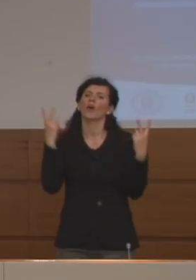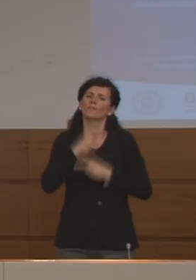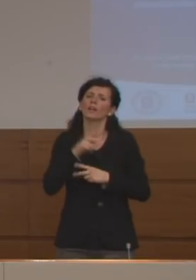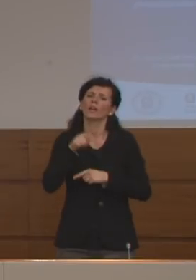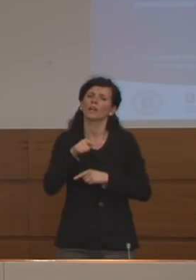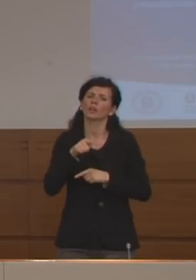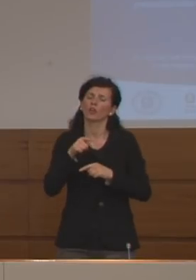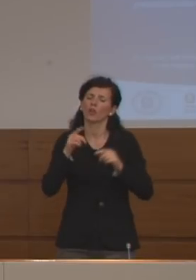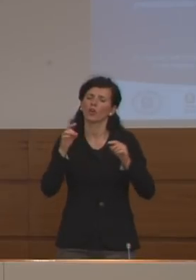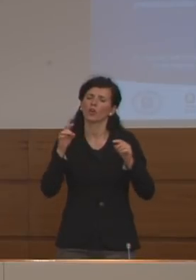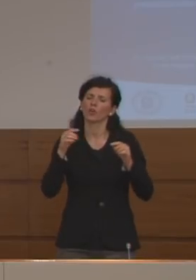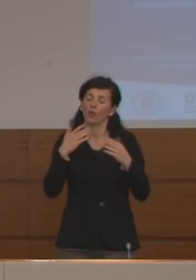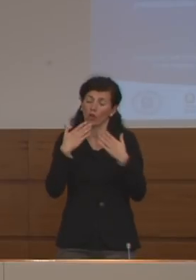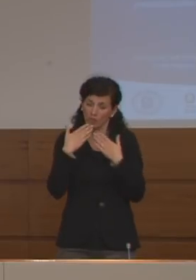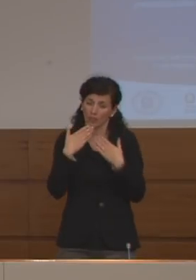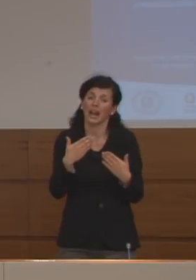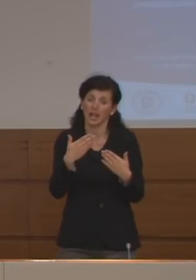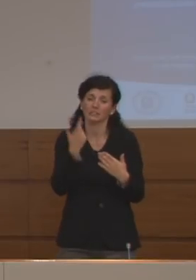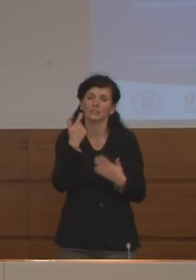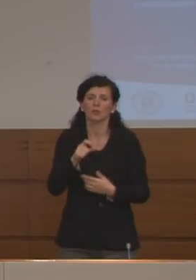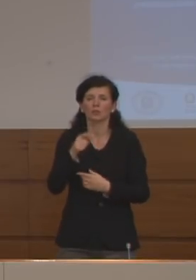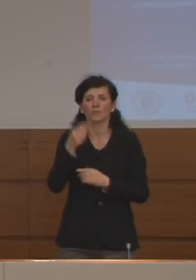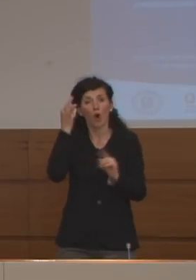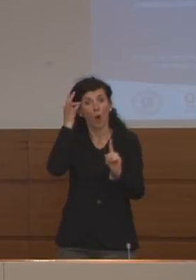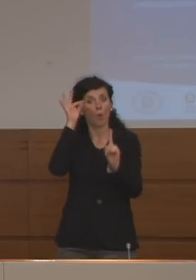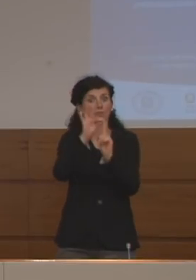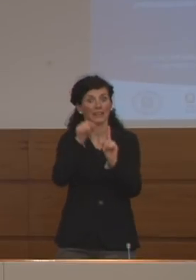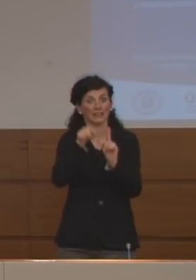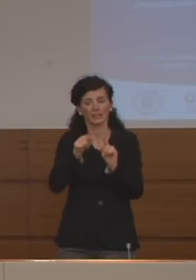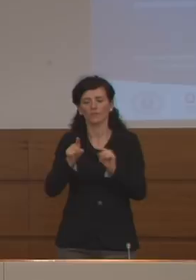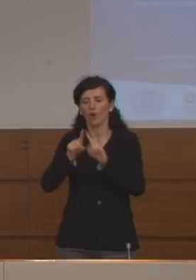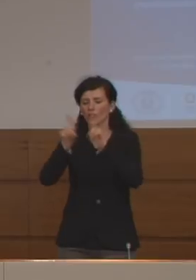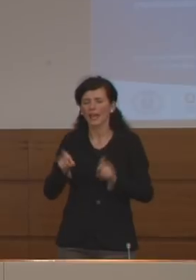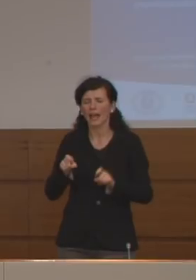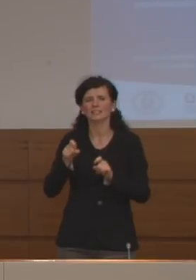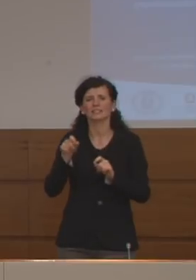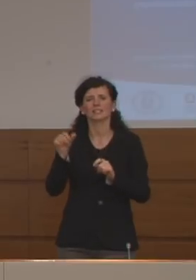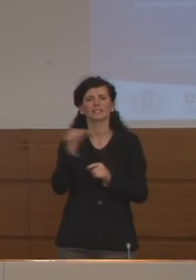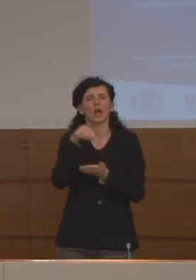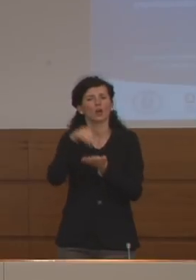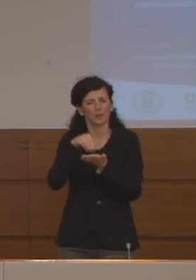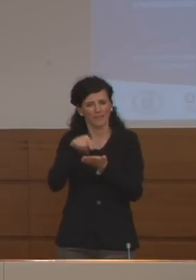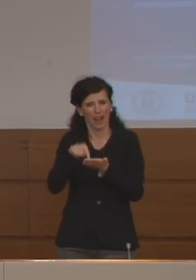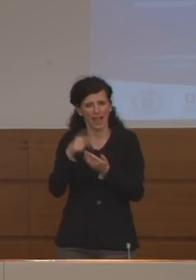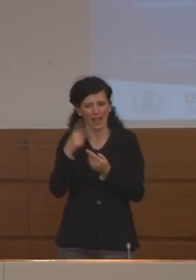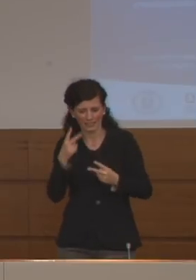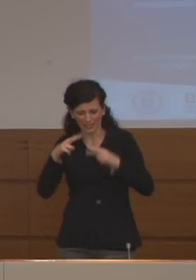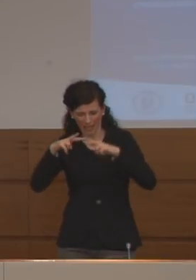obiettivo importante da andare a perseguire assieme, ricordando che studi